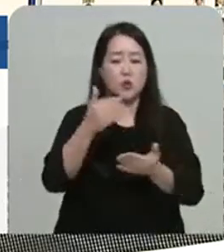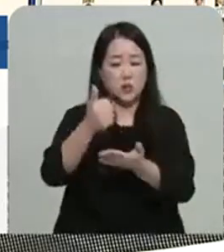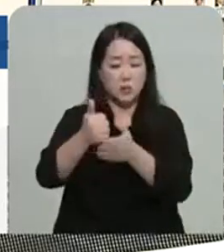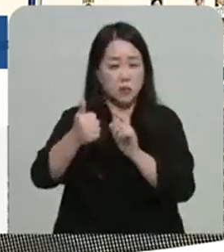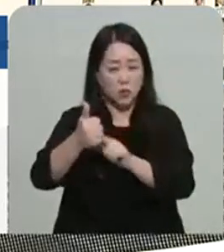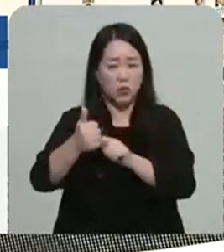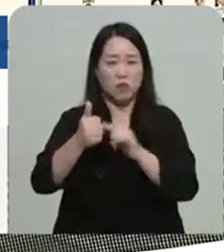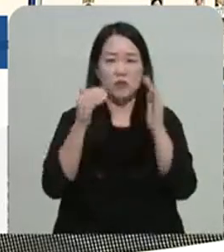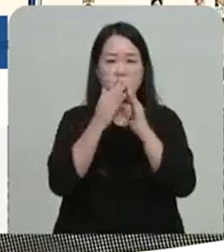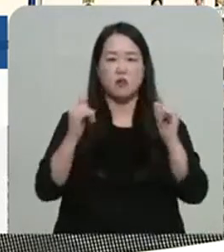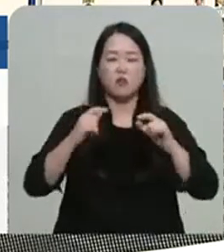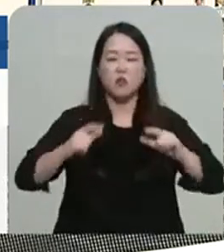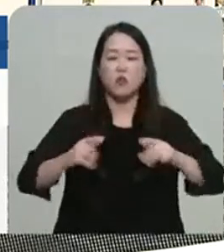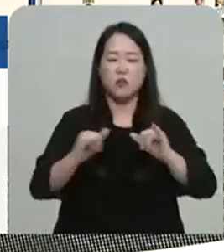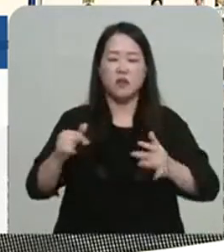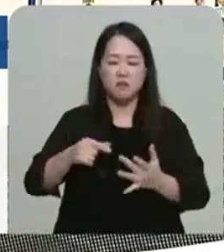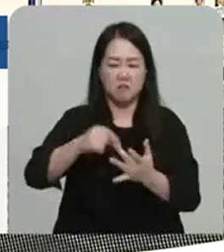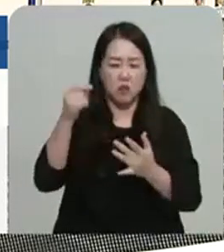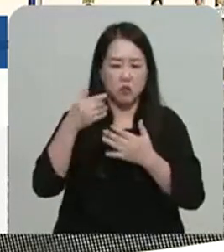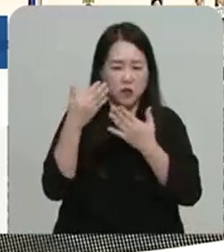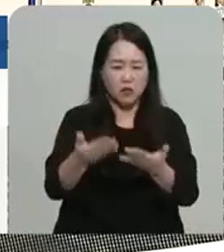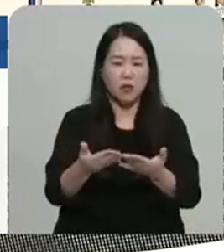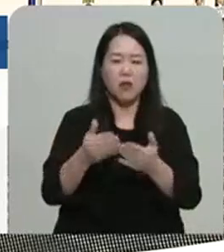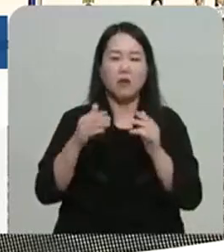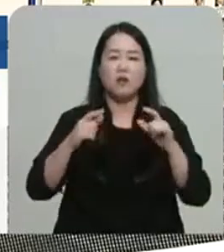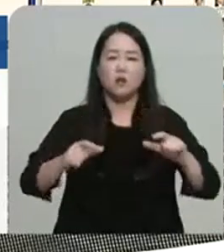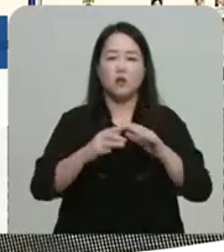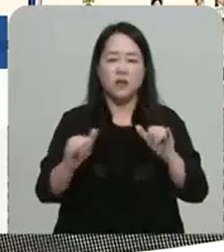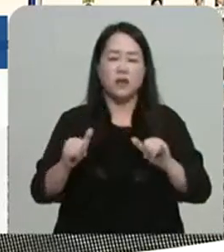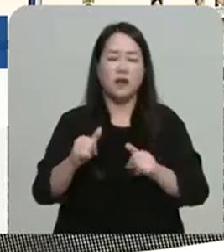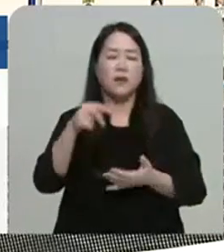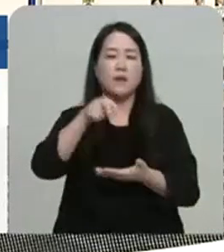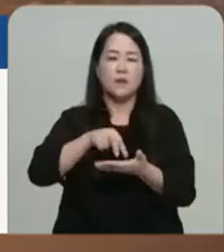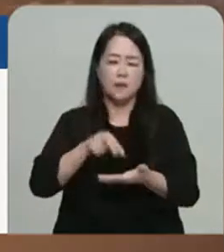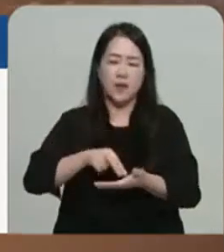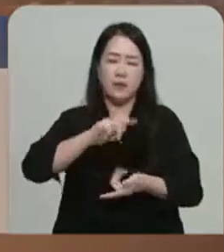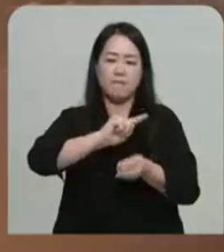됐잖습니까 그러면 도민의 목소리를 대변할 필요성도 있다.